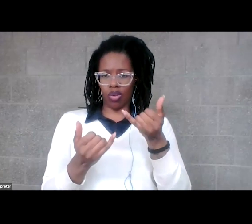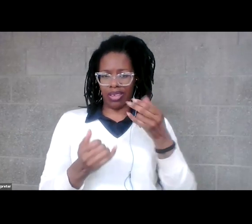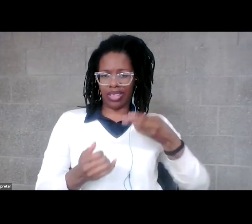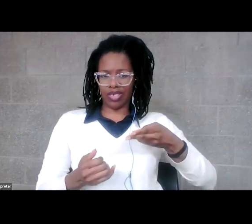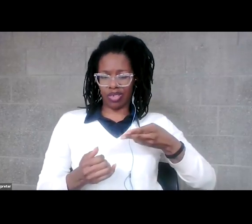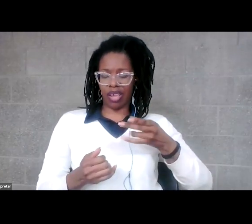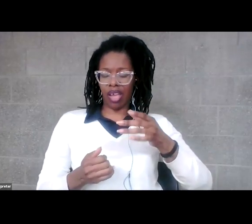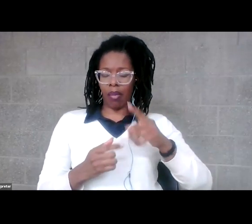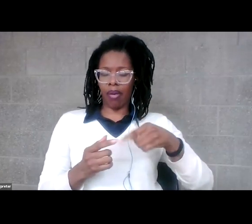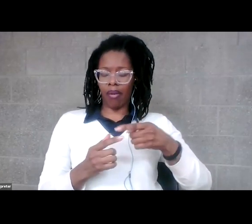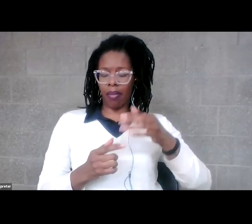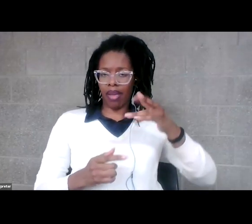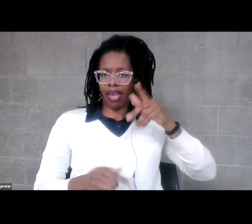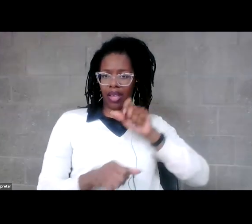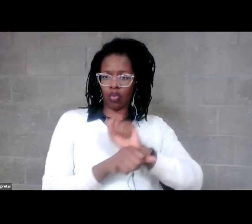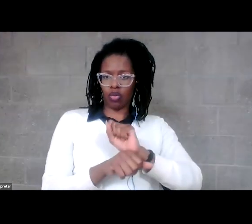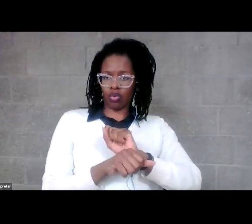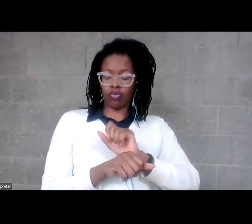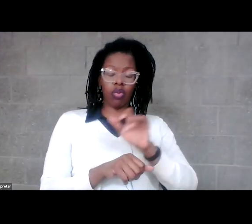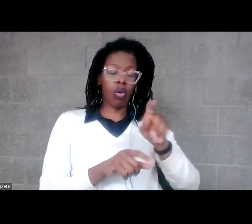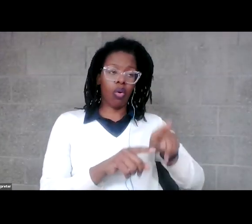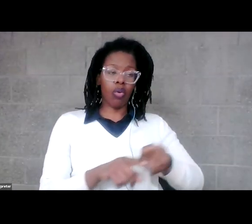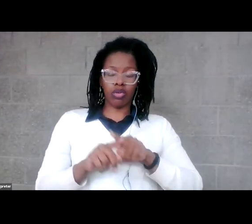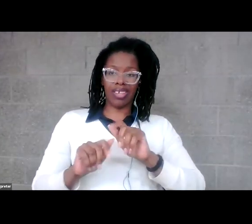Además, la agencia ya no considerará el trabajo pasado